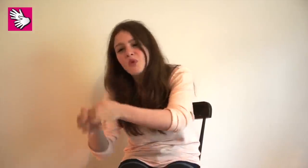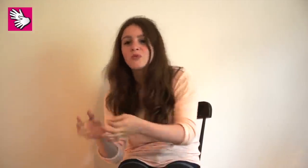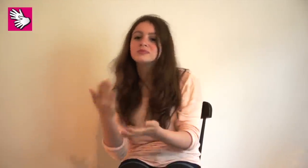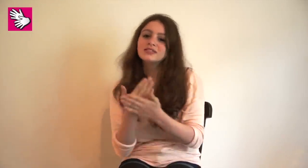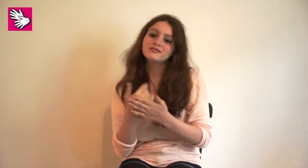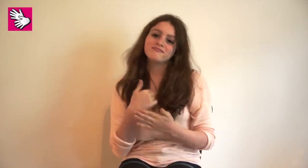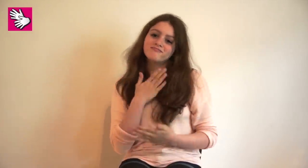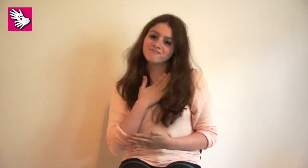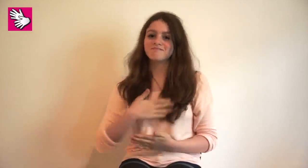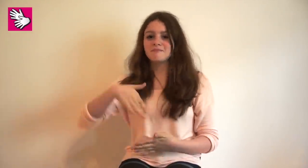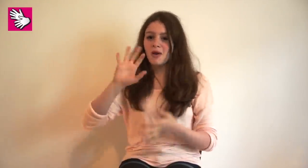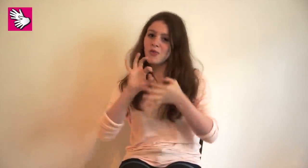Deshalb wünsche ich mir mehr Dolmetscherinnen für meine Eltern.